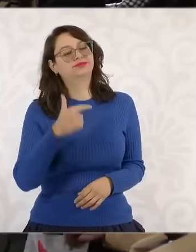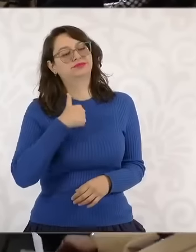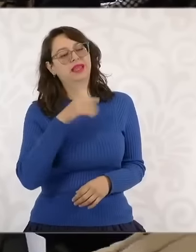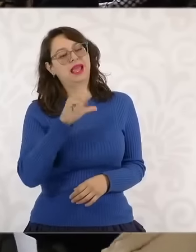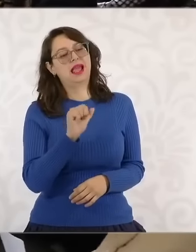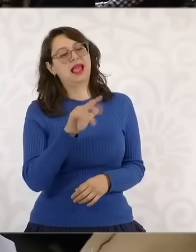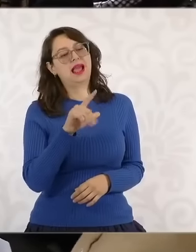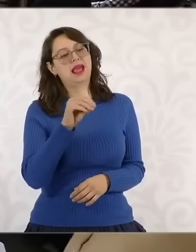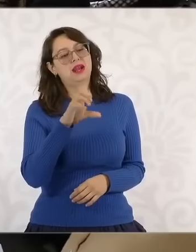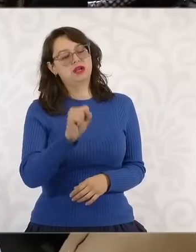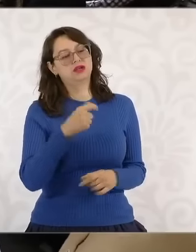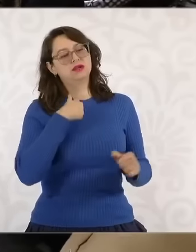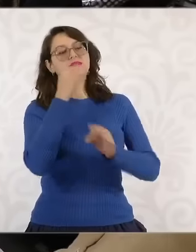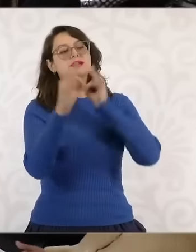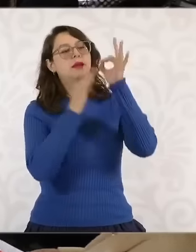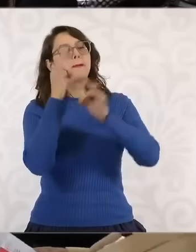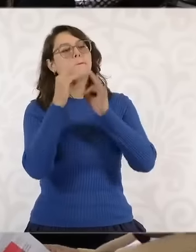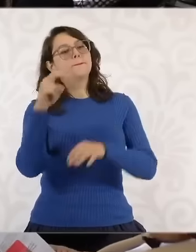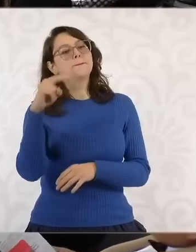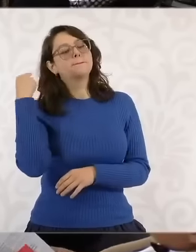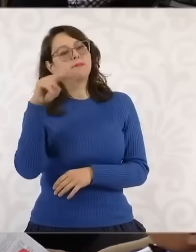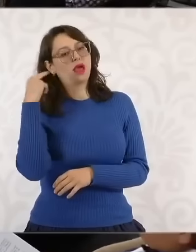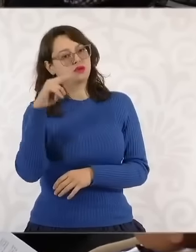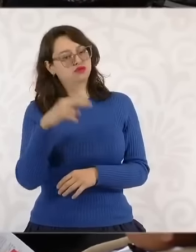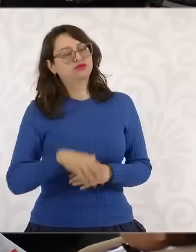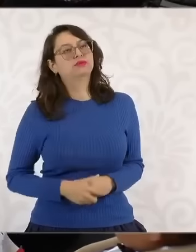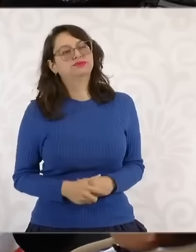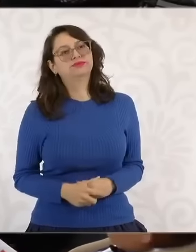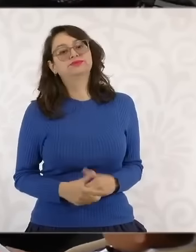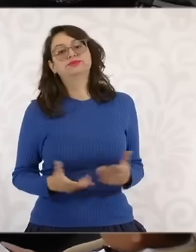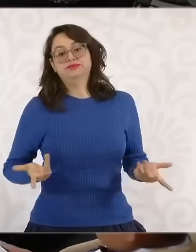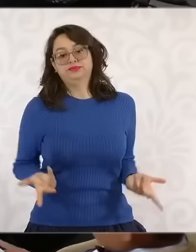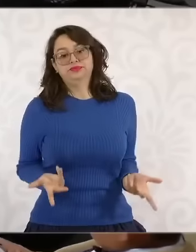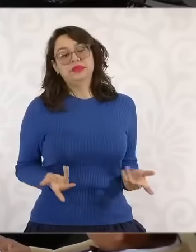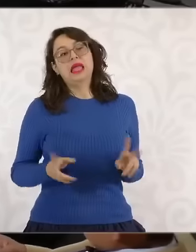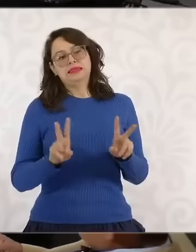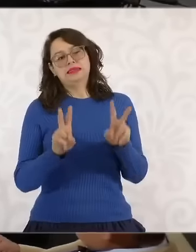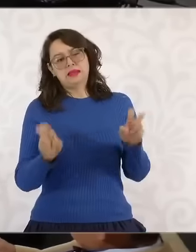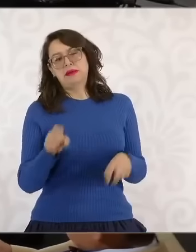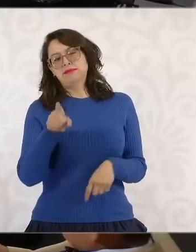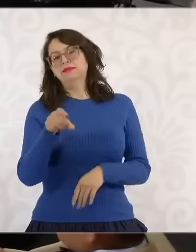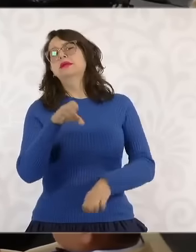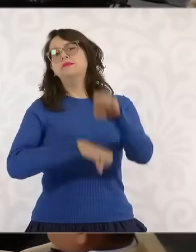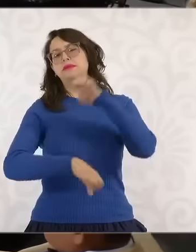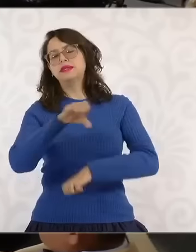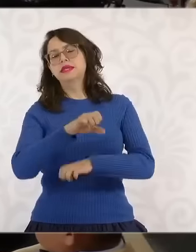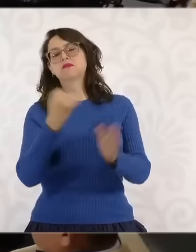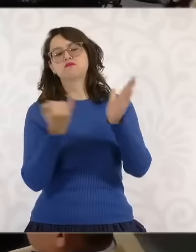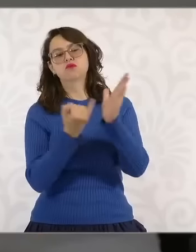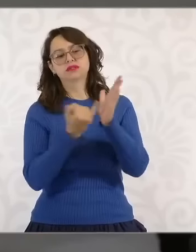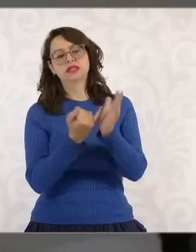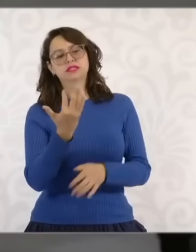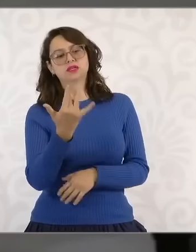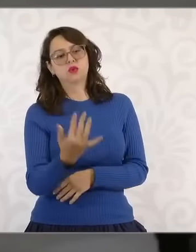eh esta este tema de los impuestos, los 51,000 eh millones van a ser, como dice el comercial de la